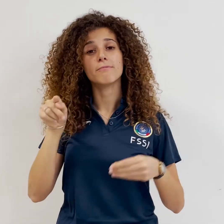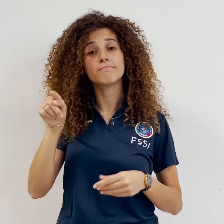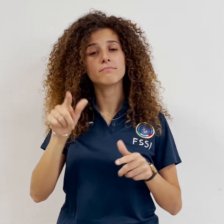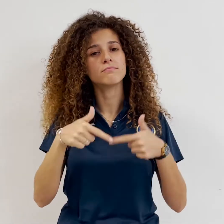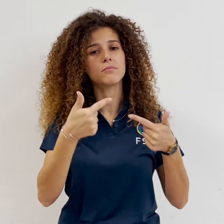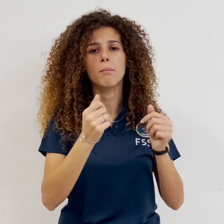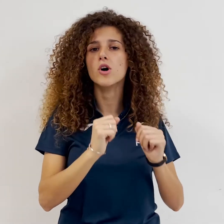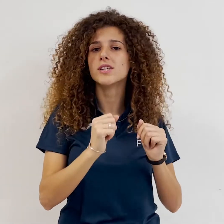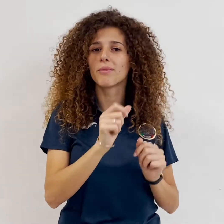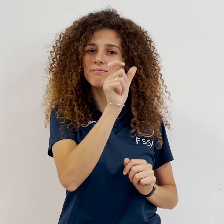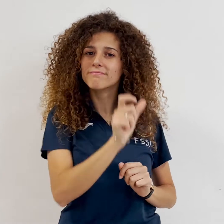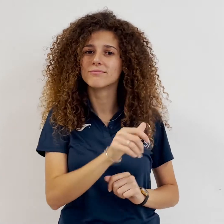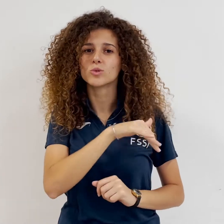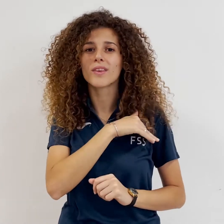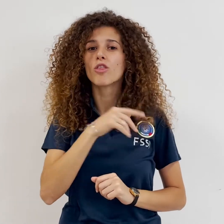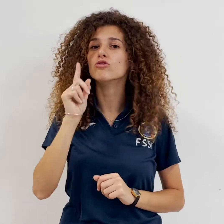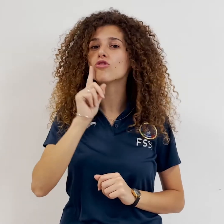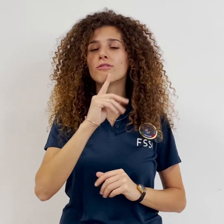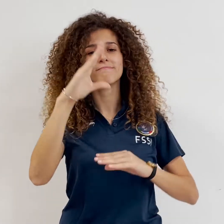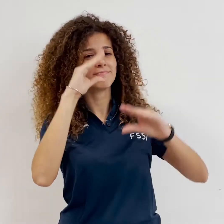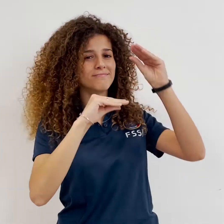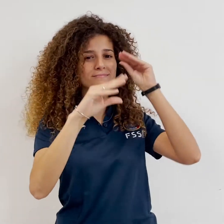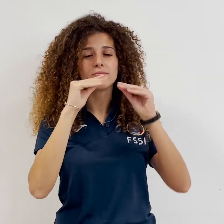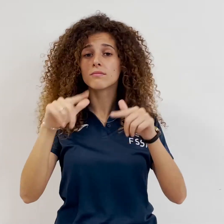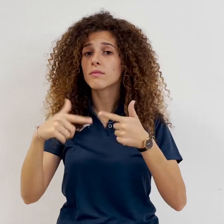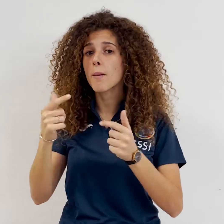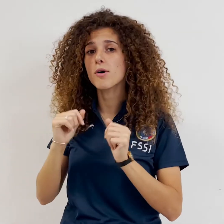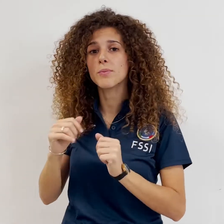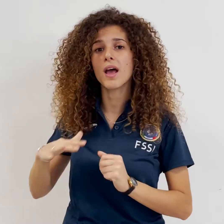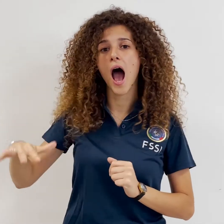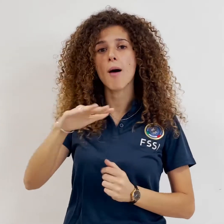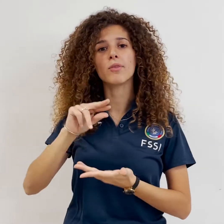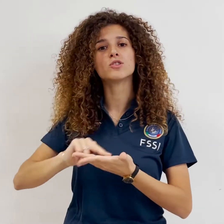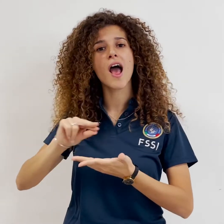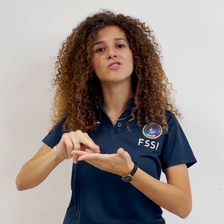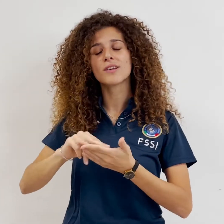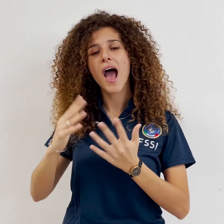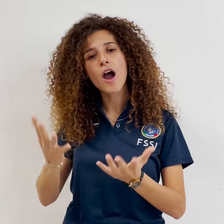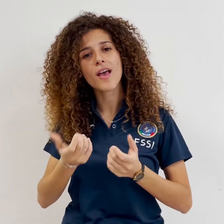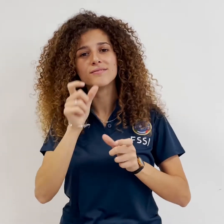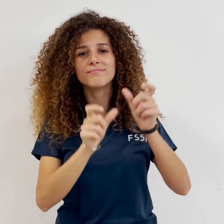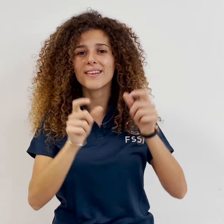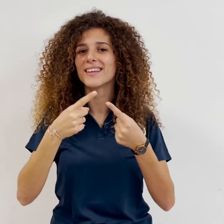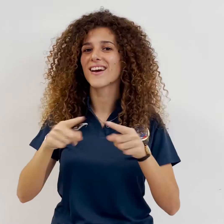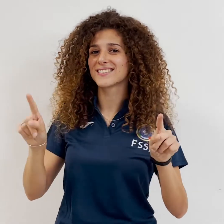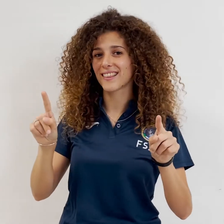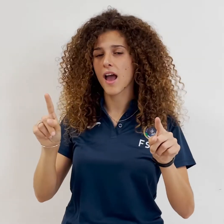preposte a supportare e favorire sia l'apprendimento dello studente sordo che l'accoglienza della diversità